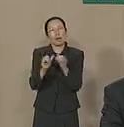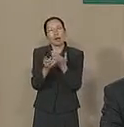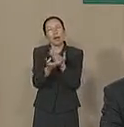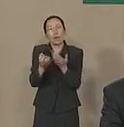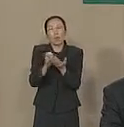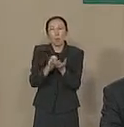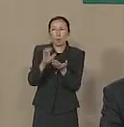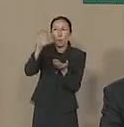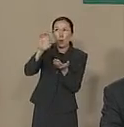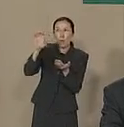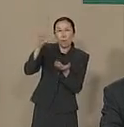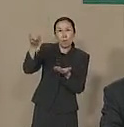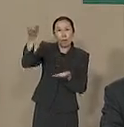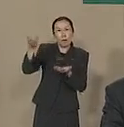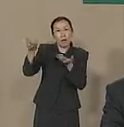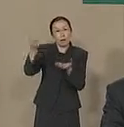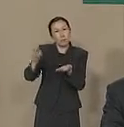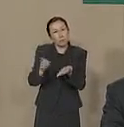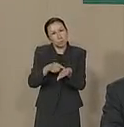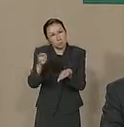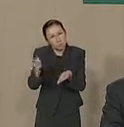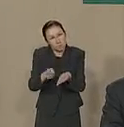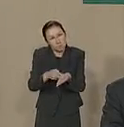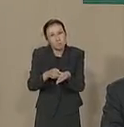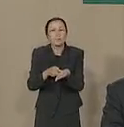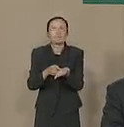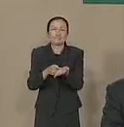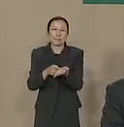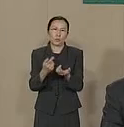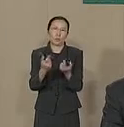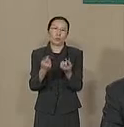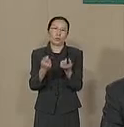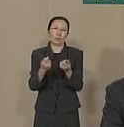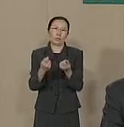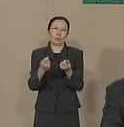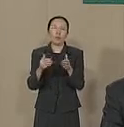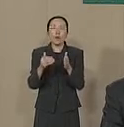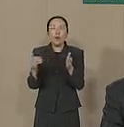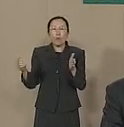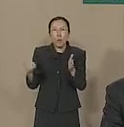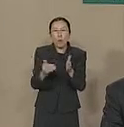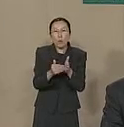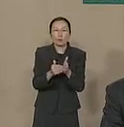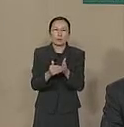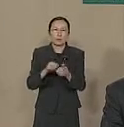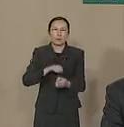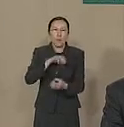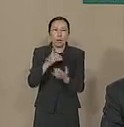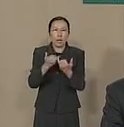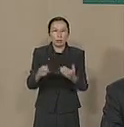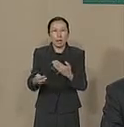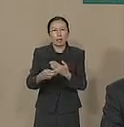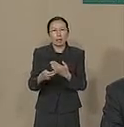社会保障も貧困ですよね (志位) そうですね 後期高齢者医療制度 などという お年寄りを差別する